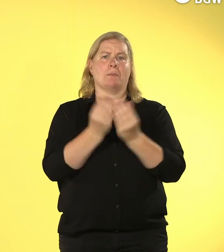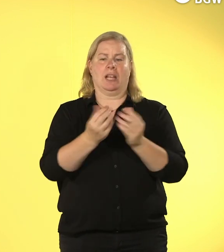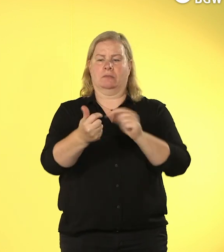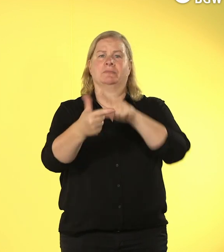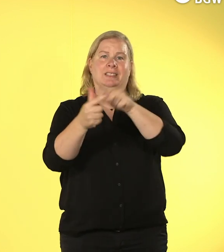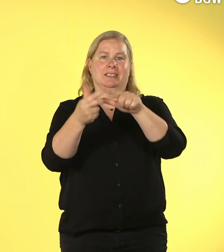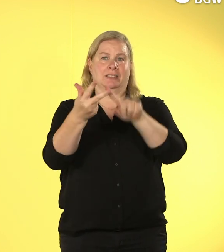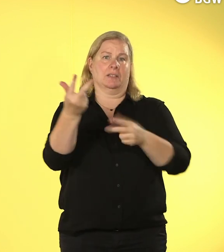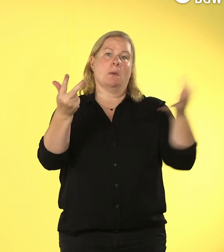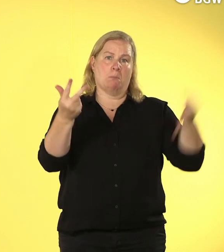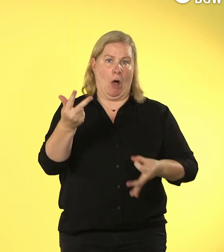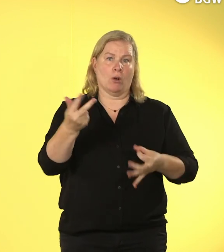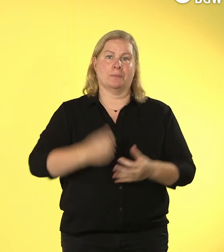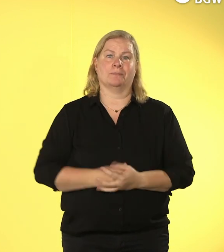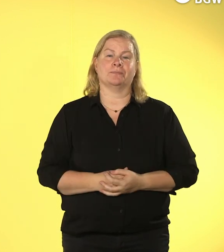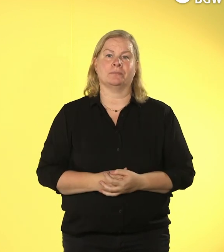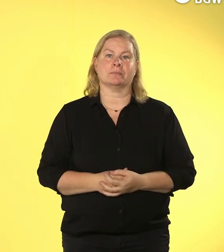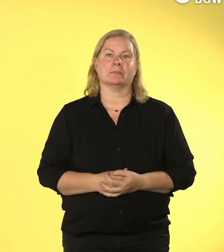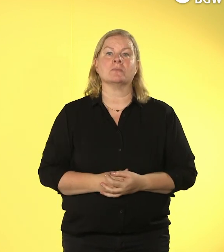Führung an sich ist nichts Neues.